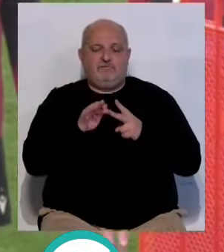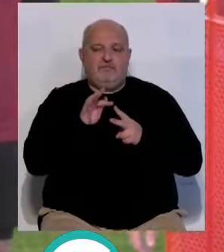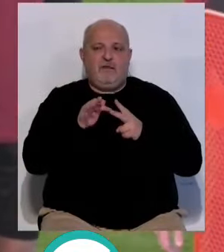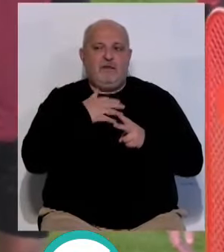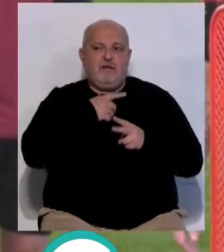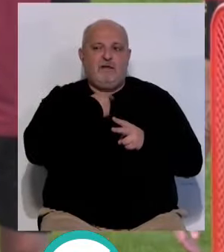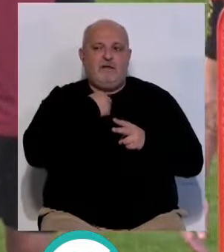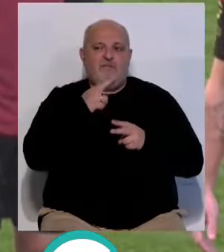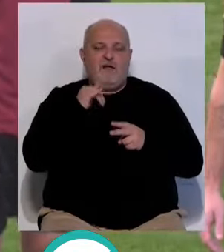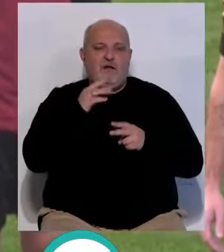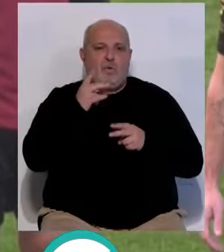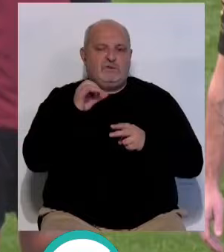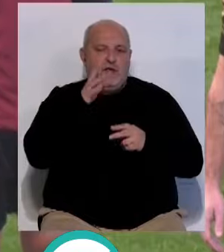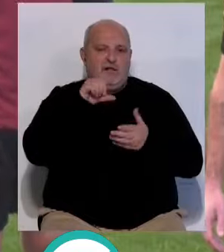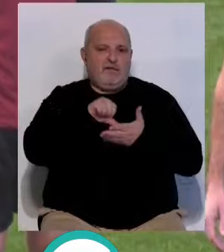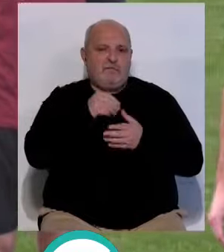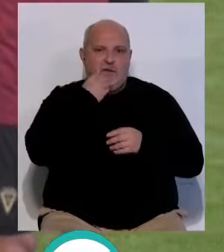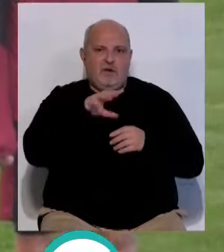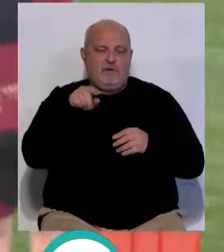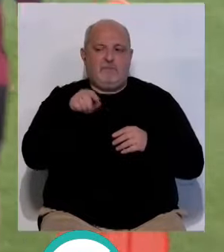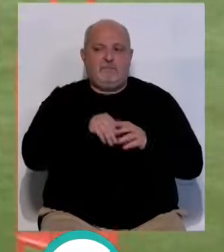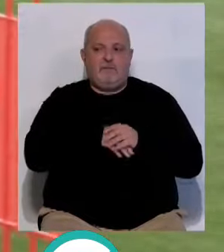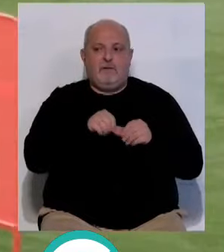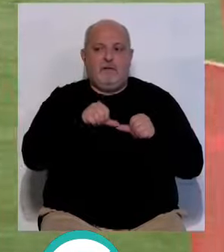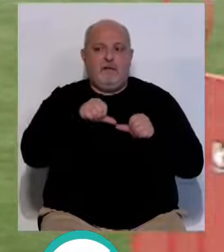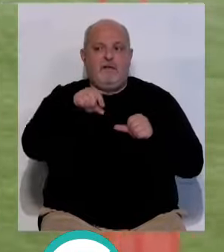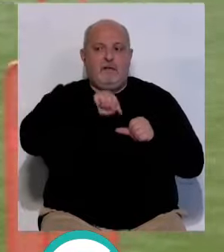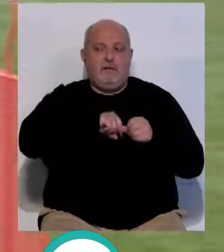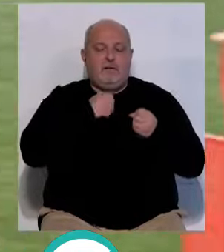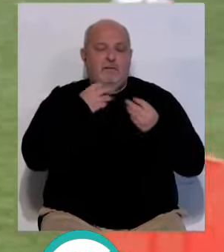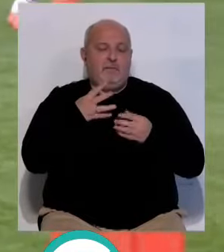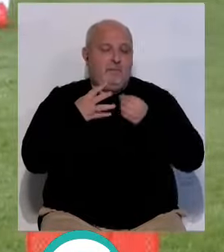creo que es el mejor central que tiene el equipo y a partir de ahí si él está bien tendría que ser